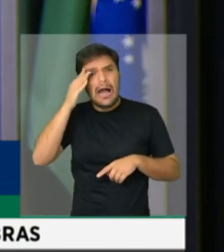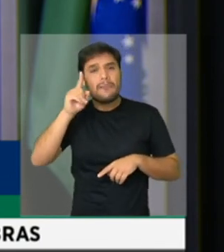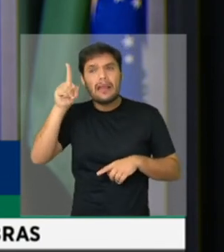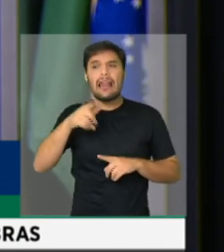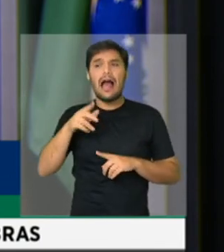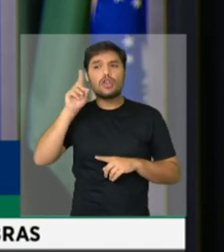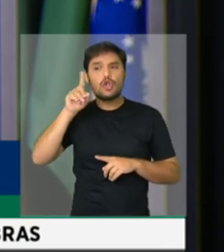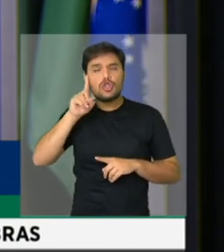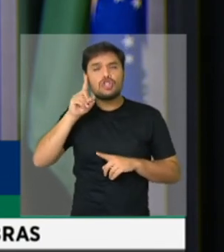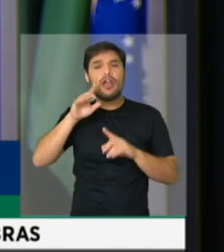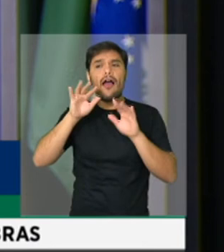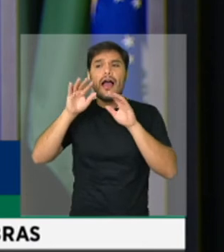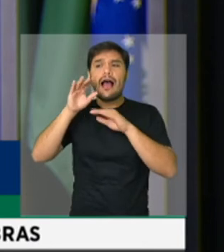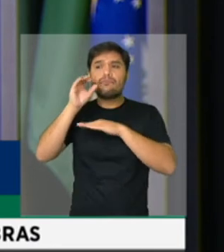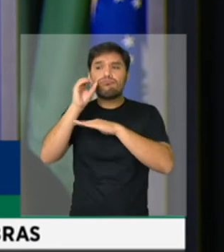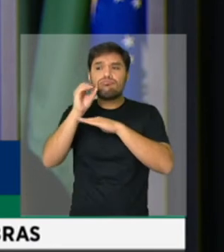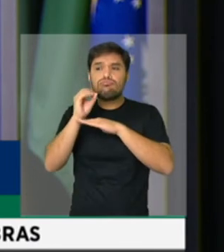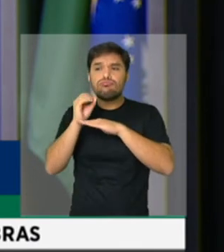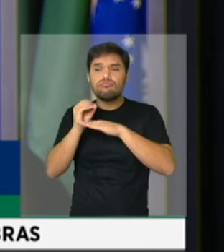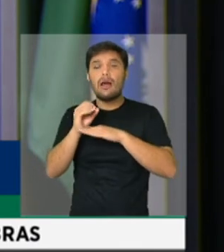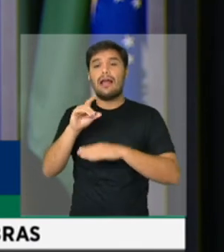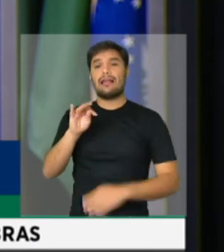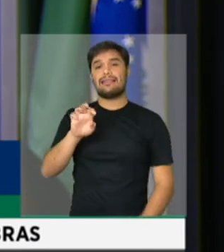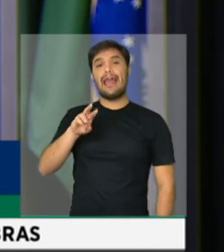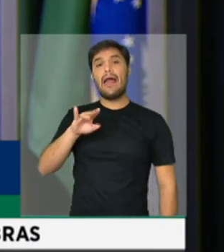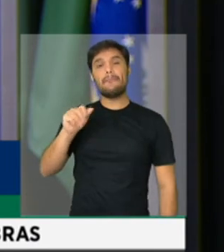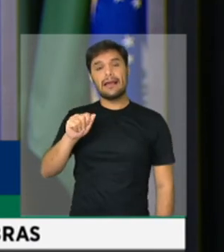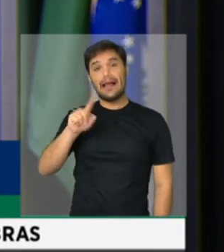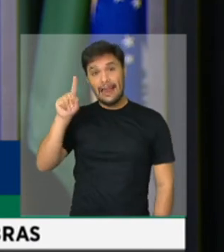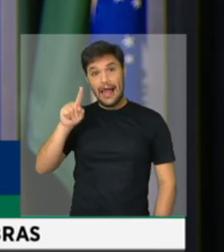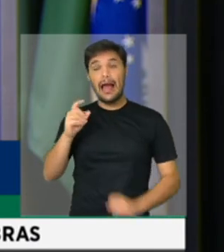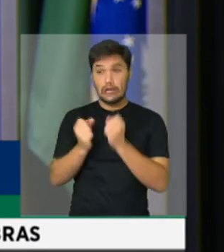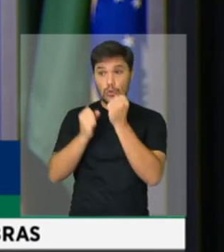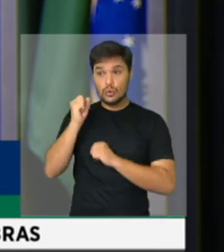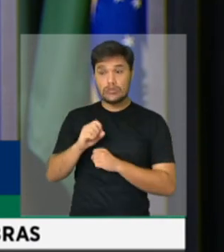TEM AS CONDIÇÕES DE GERAR ENERGIA LIMPA COMO O BRASIL... ESTÁ APTO AO INVESTIMENTO, NÓS NÃO QUEREMOS TÉRMICAS.